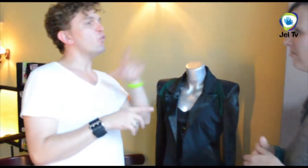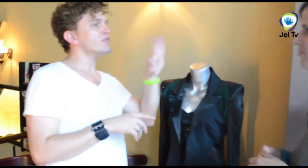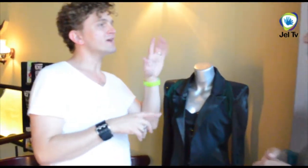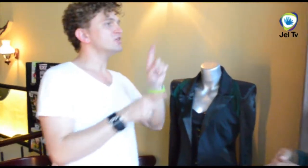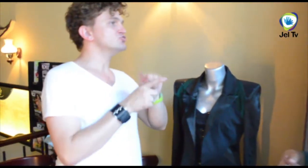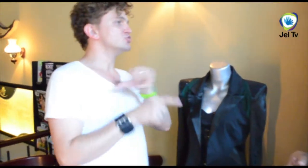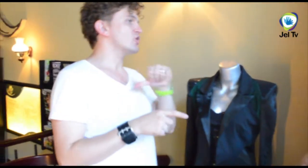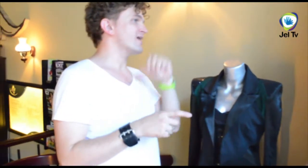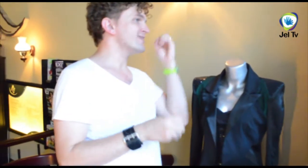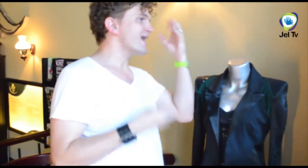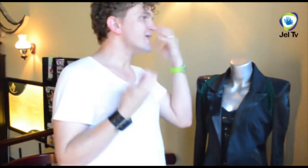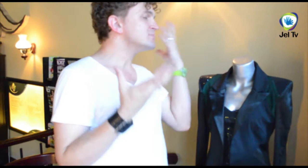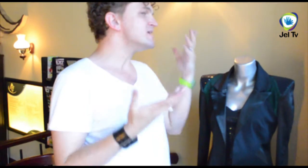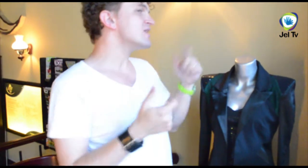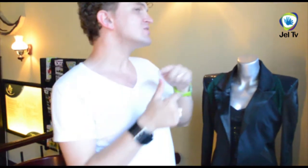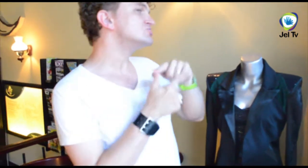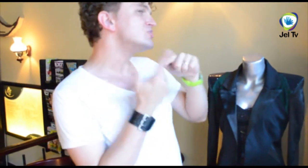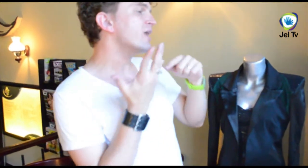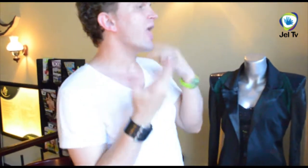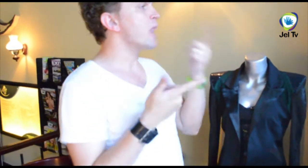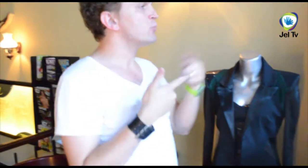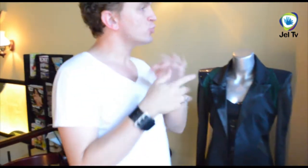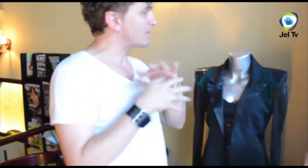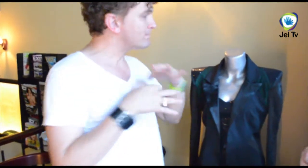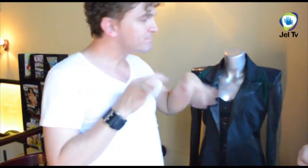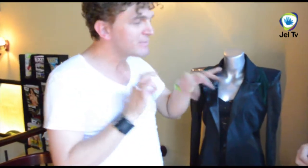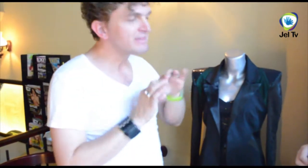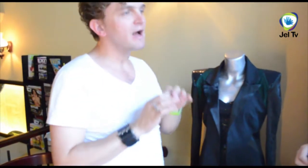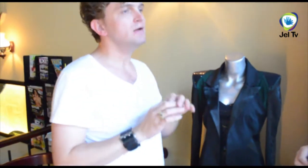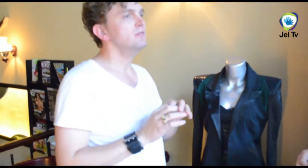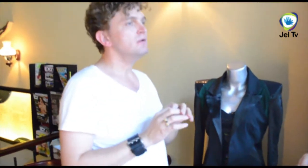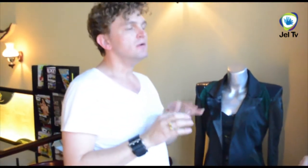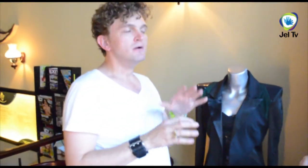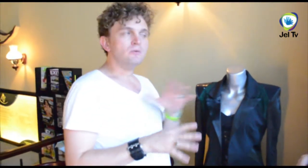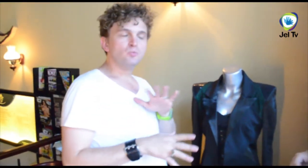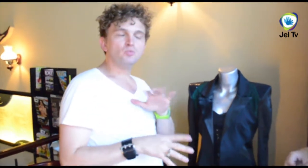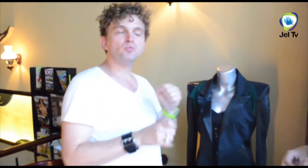Voltak neki saját elképzelései, elmondta mindent.